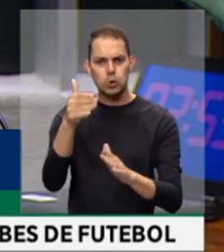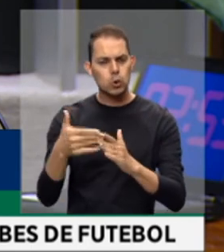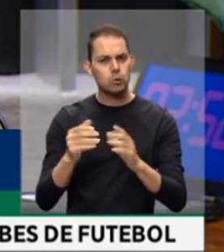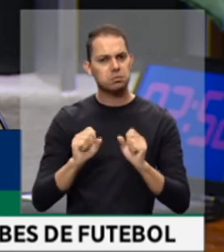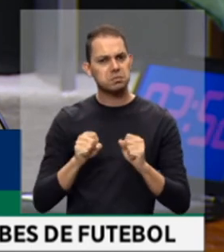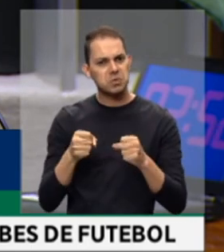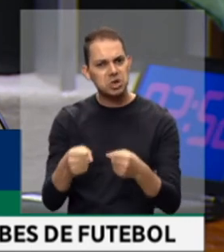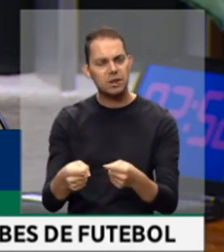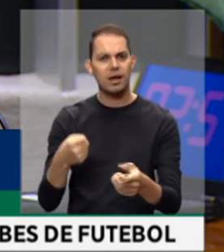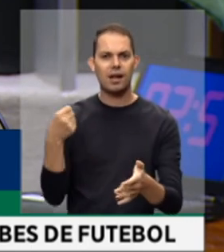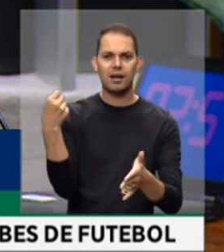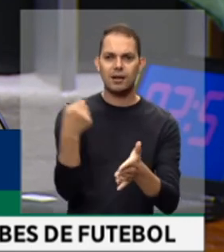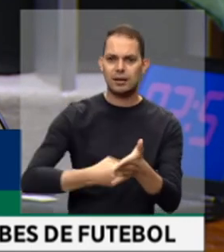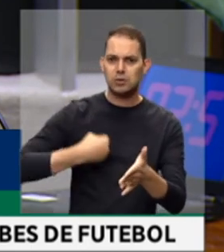TODAS MULHERES... COM SUAS